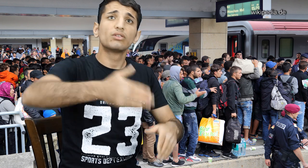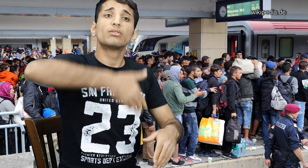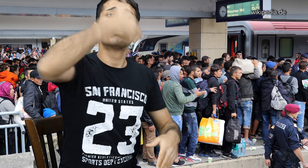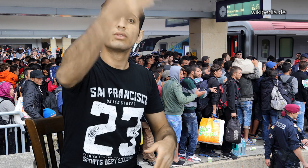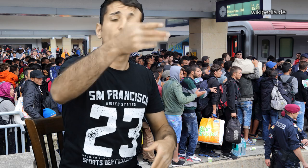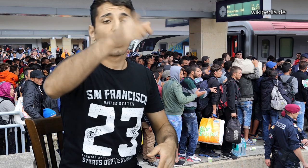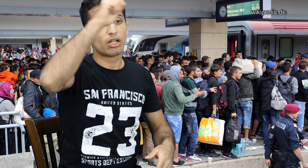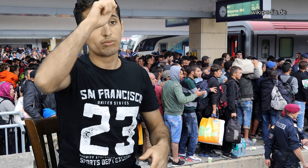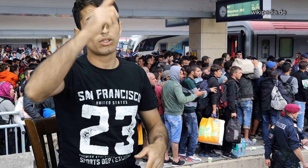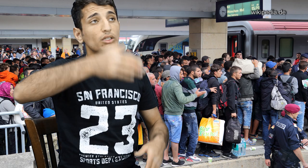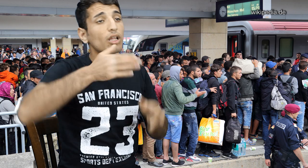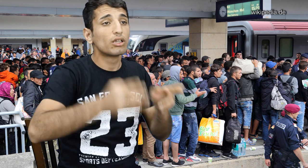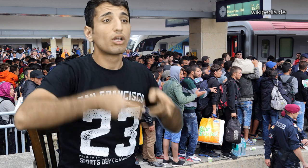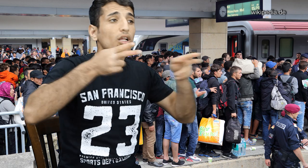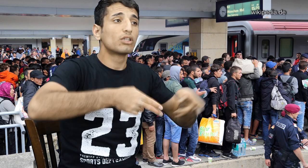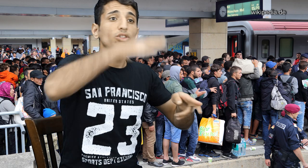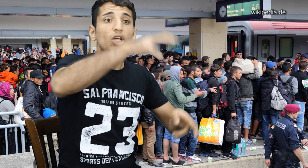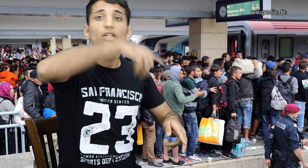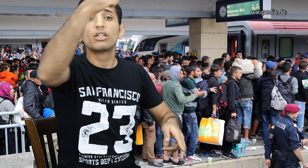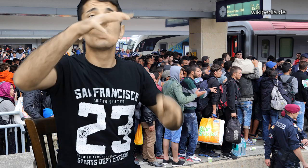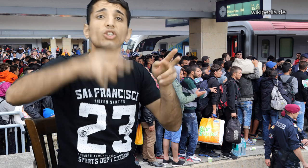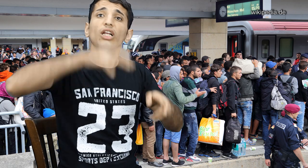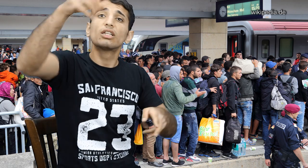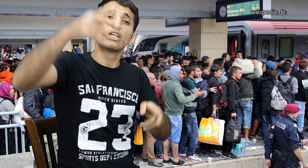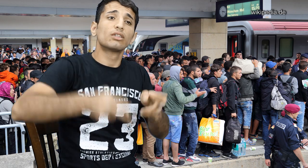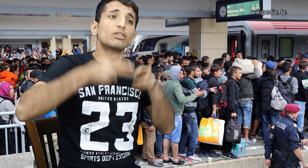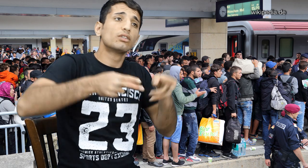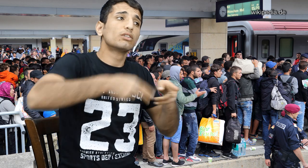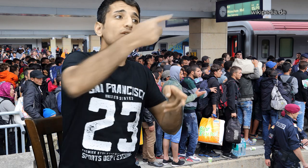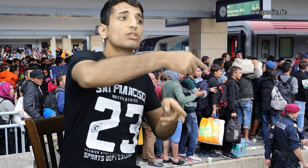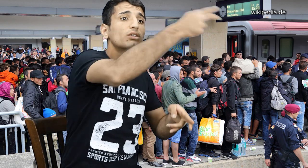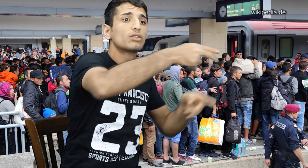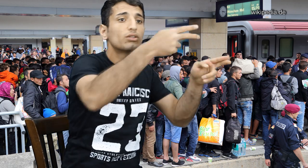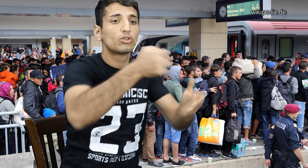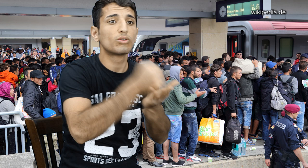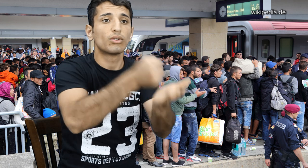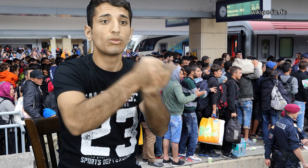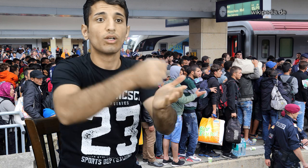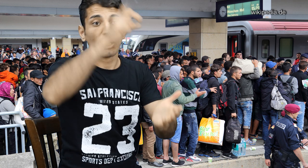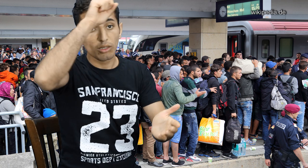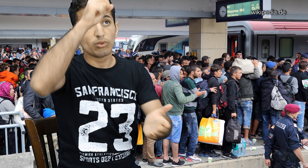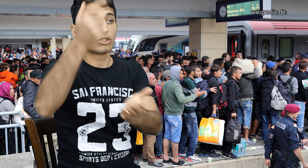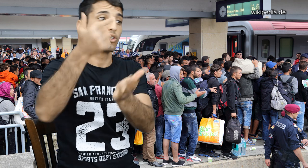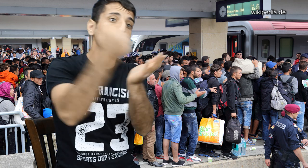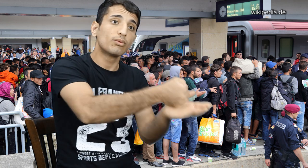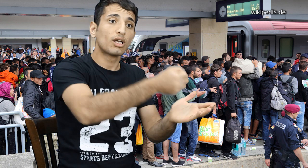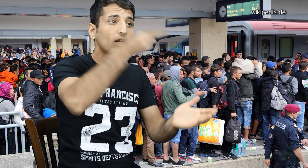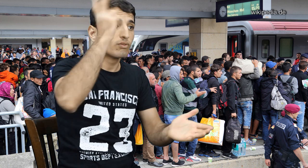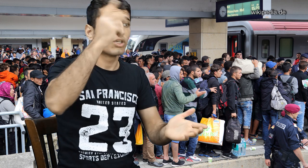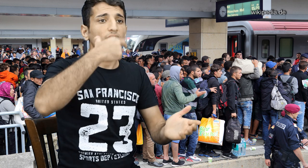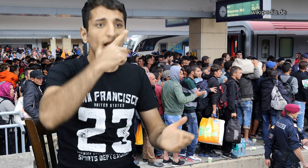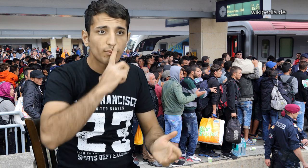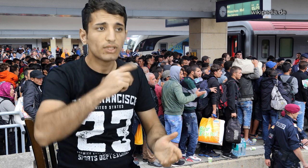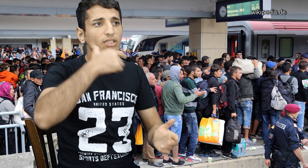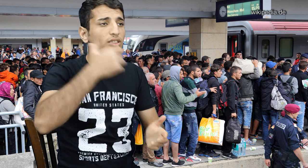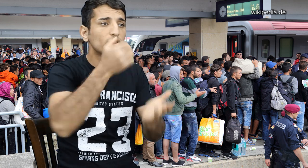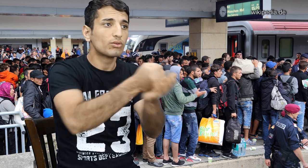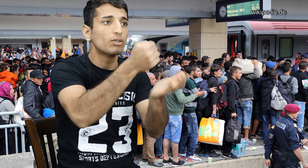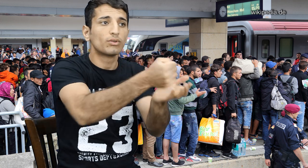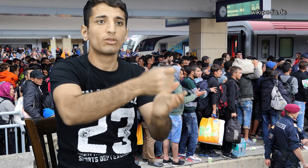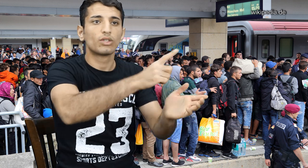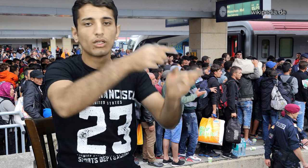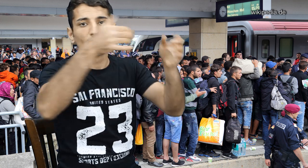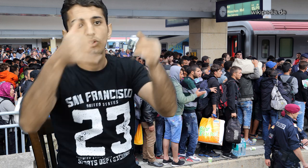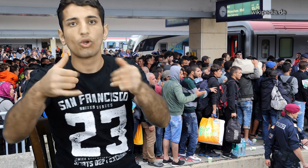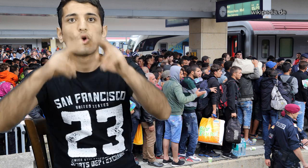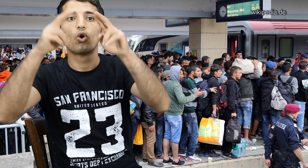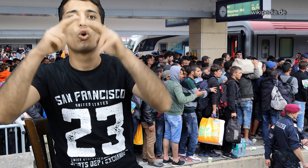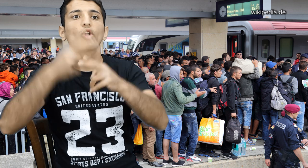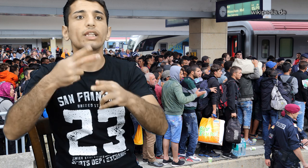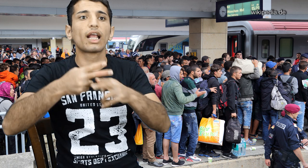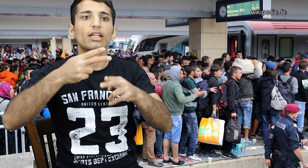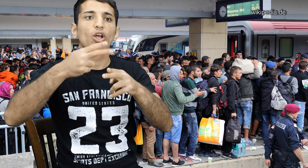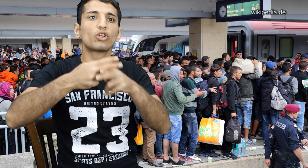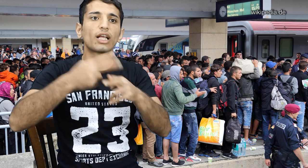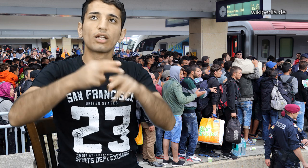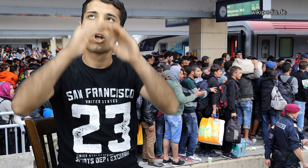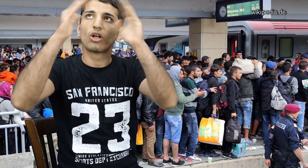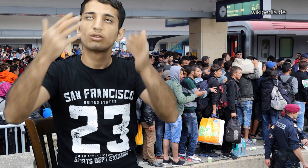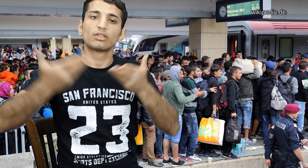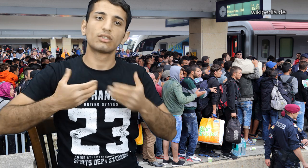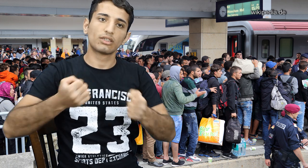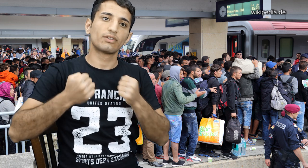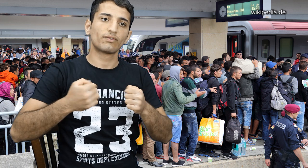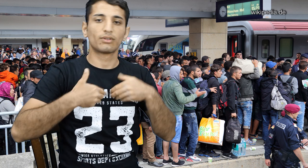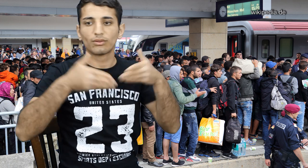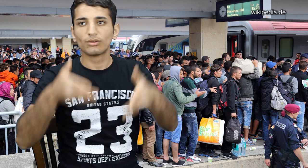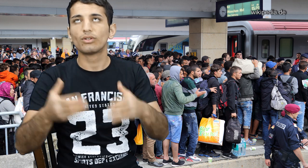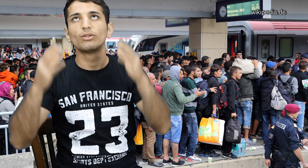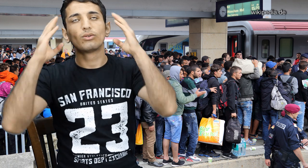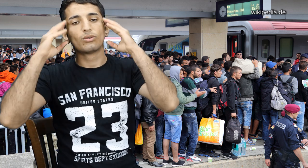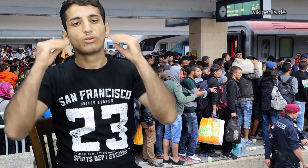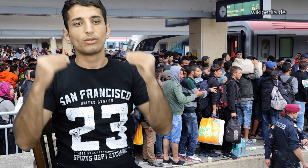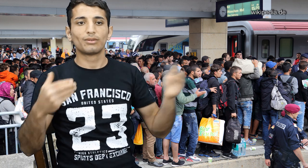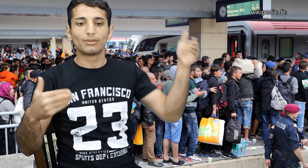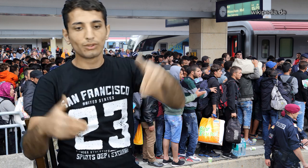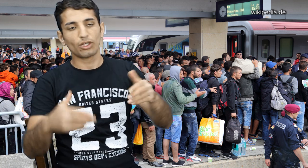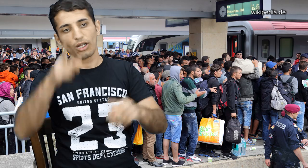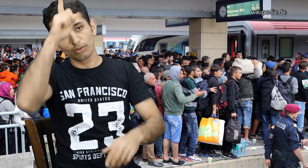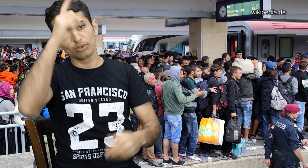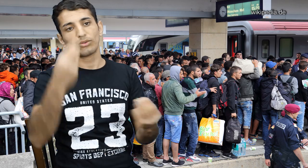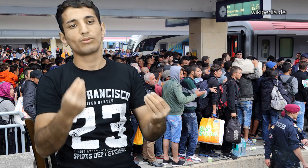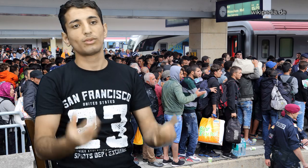Immer wieder wurden wir kontrolliert. Endlich kamen wir dann in einem Hotel unter und fühlten uns sicher. Deutschland ist ein sicheres Land.